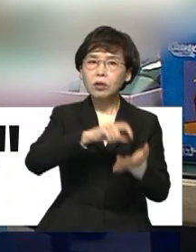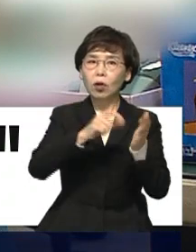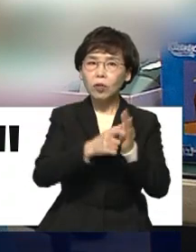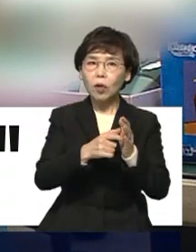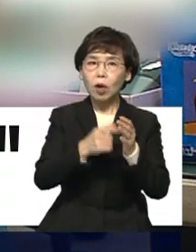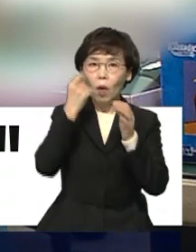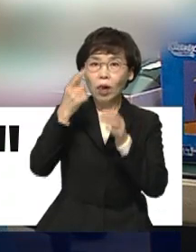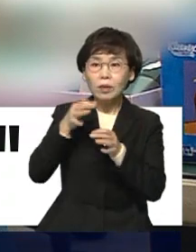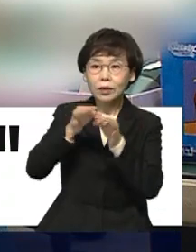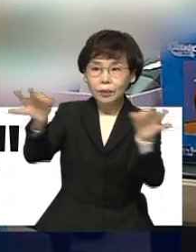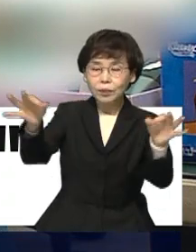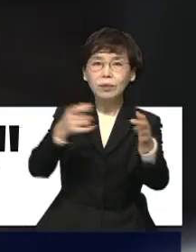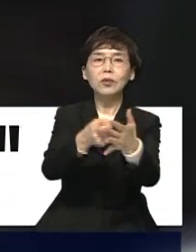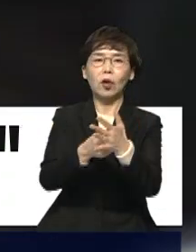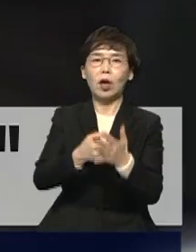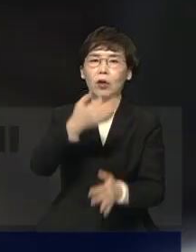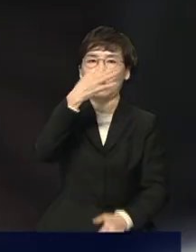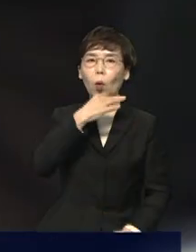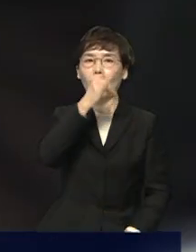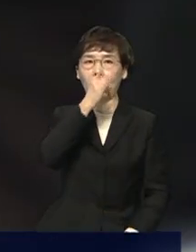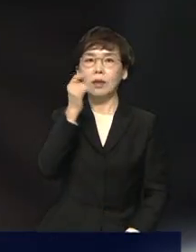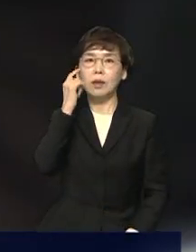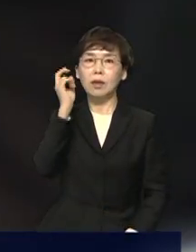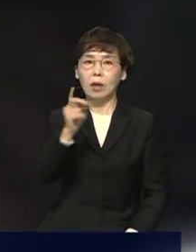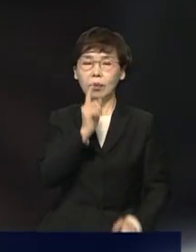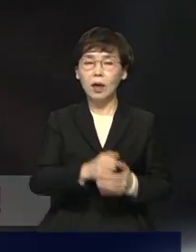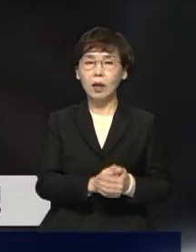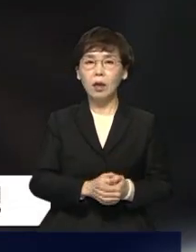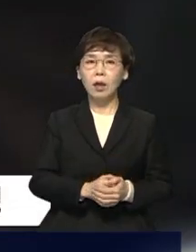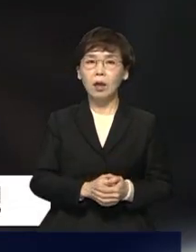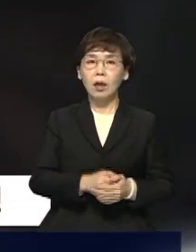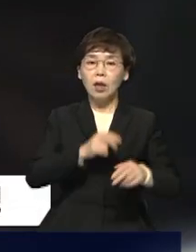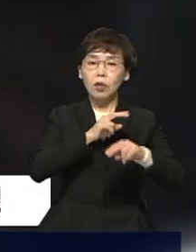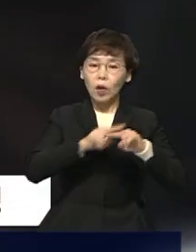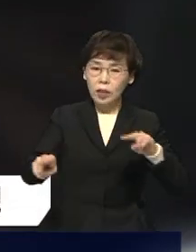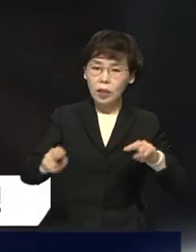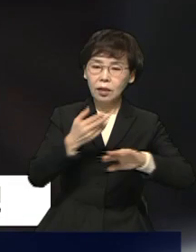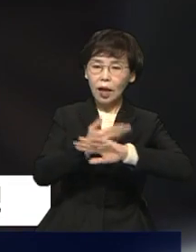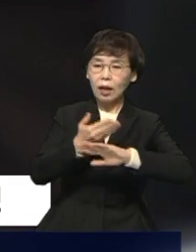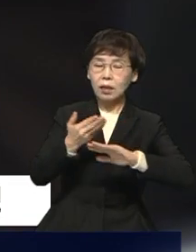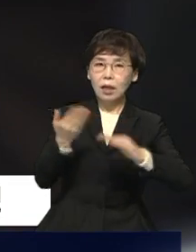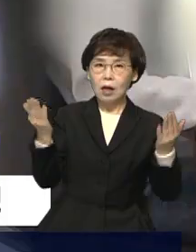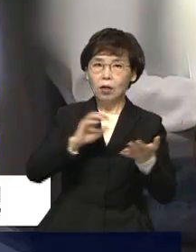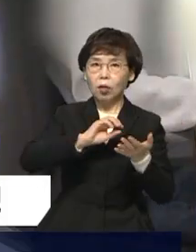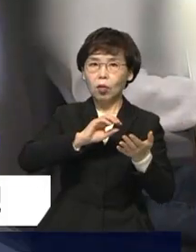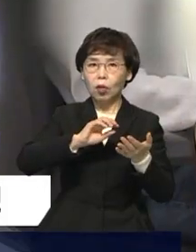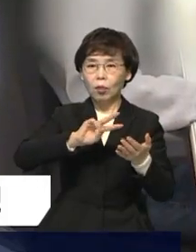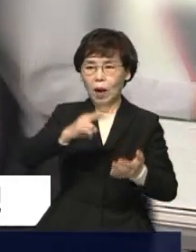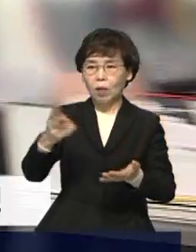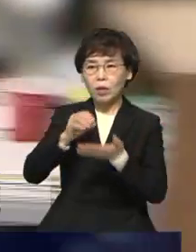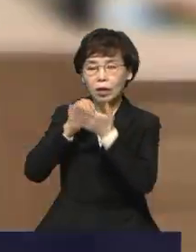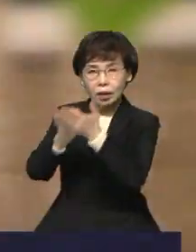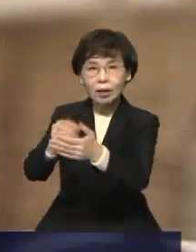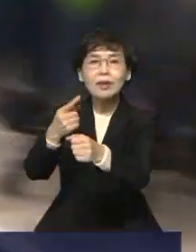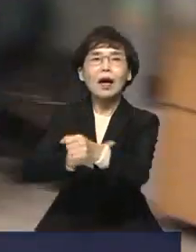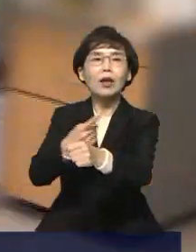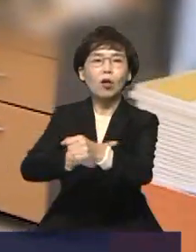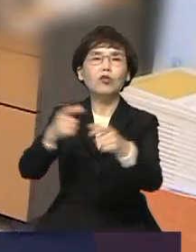것으로 추산했습니다. 정부는 퇴직, 이직 등 자연 감소를 활용하는 등 인위적인 구조조정은 하지 않고 신규 채용에 미치는 영향도 최소화할